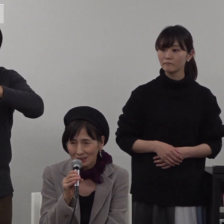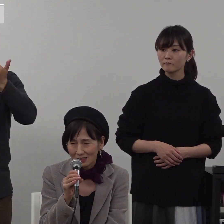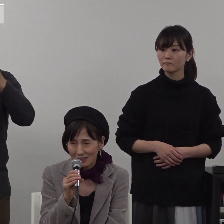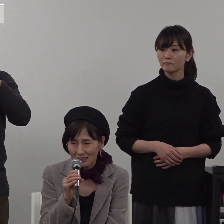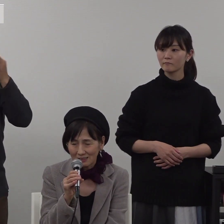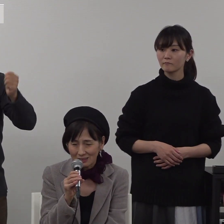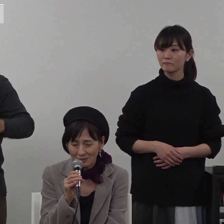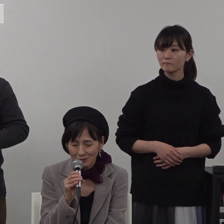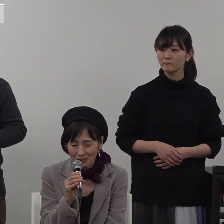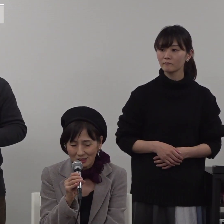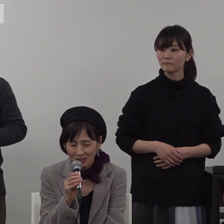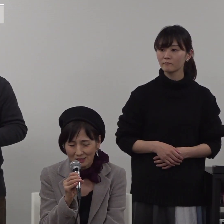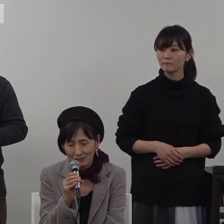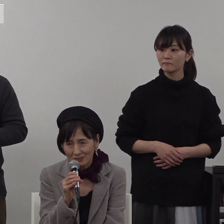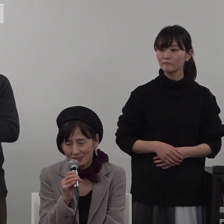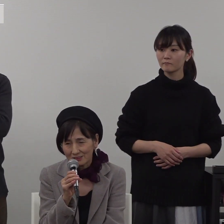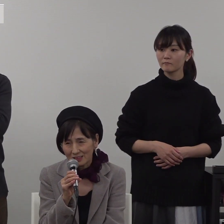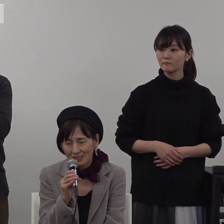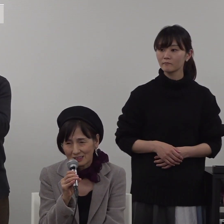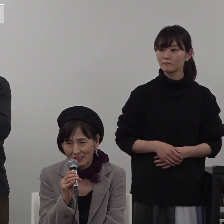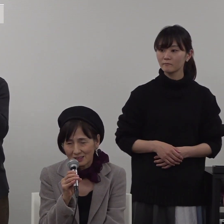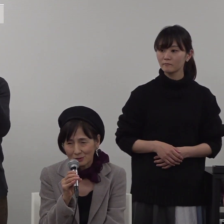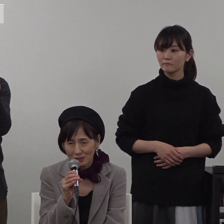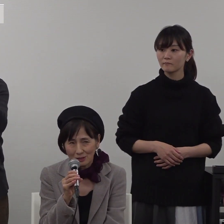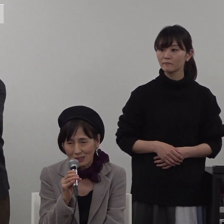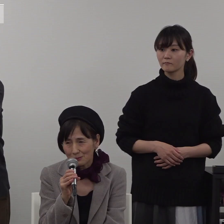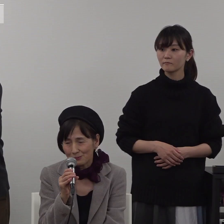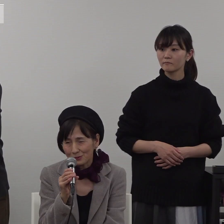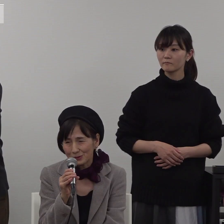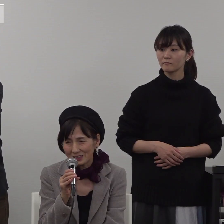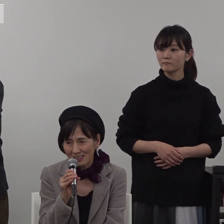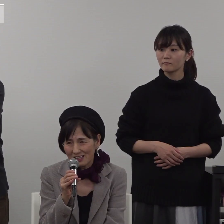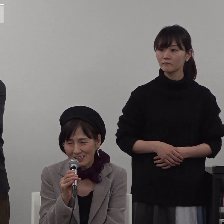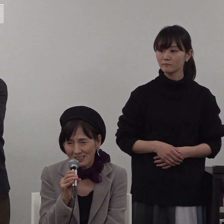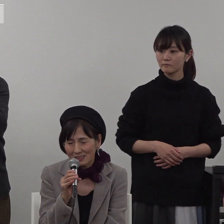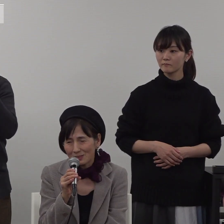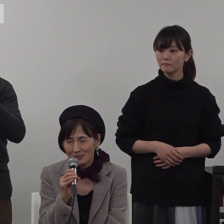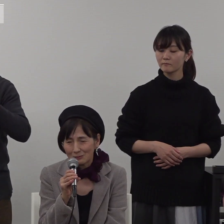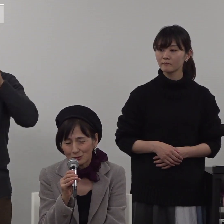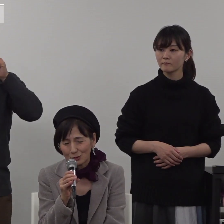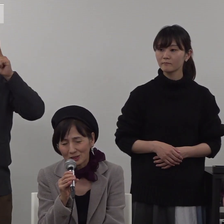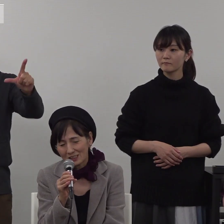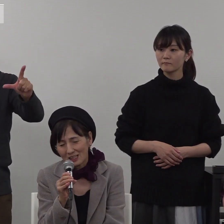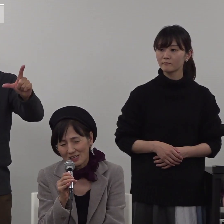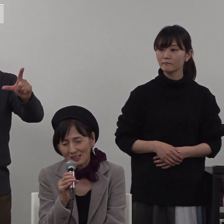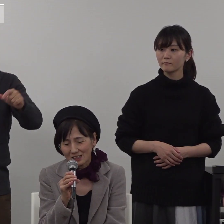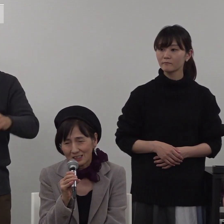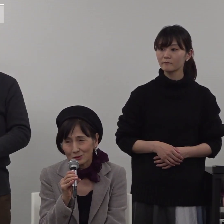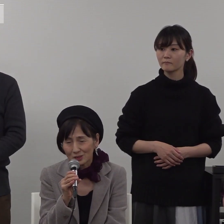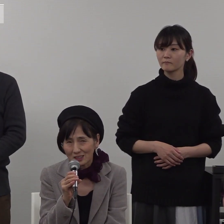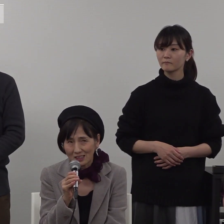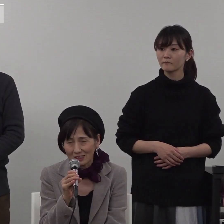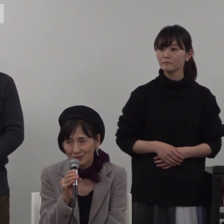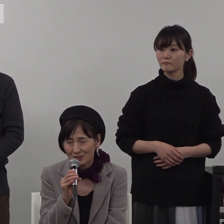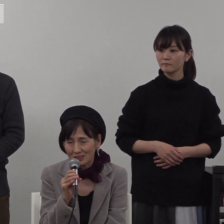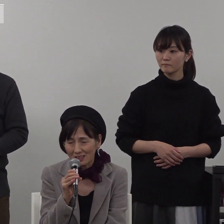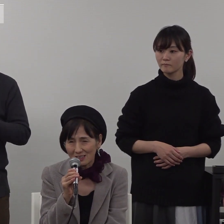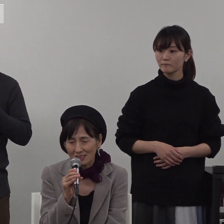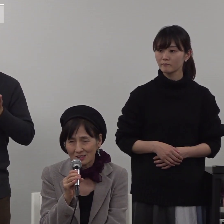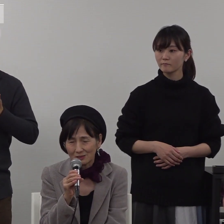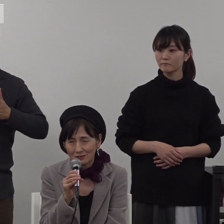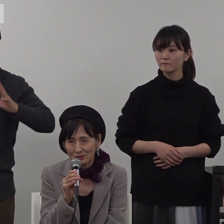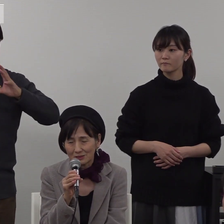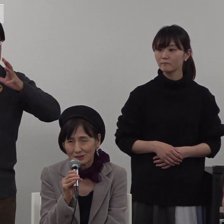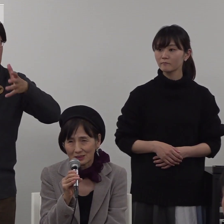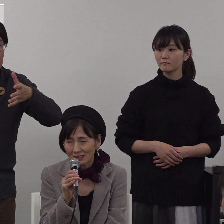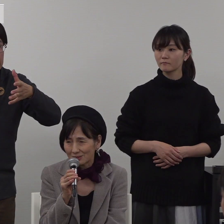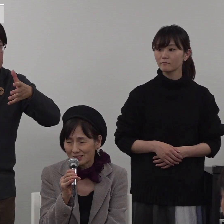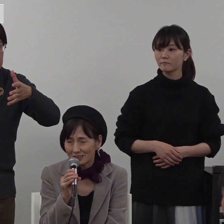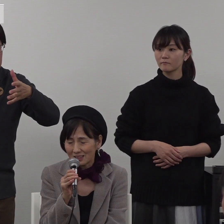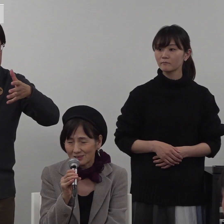1人で悩んでいる人たちがいるっていう中でこれを発表して自分の好きな 絵の世界として 作品展をする